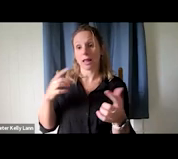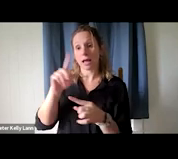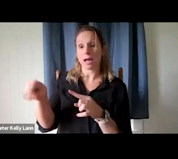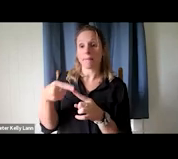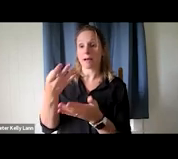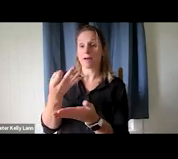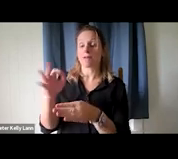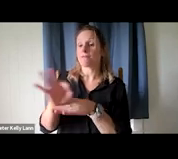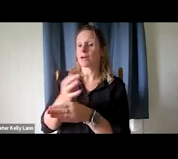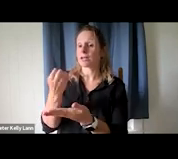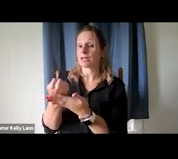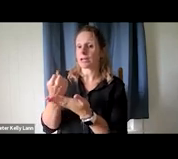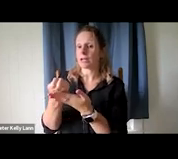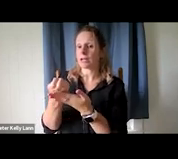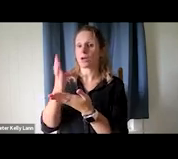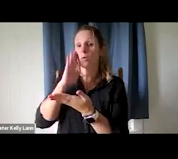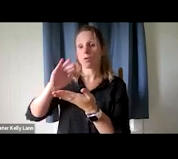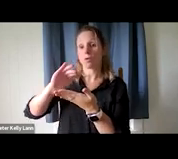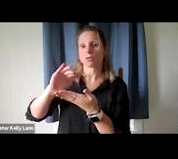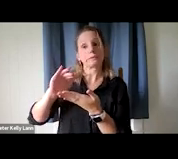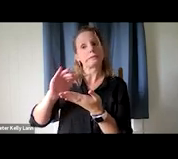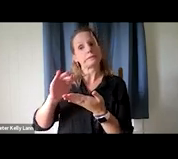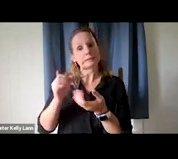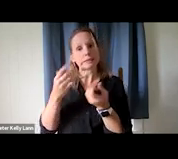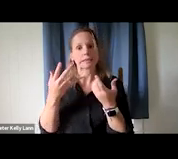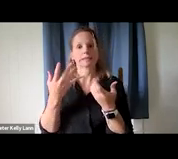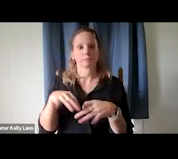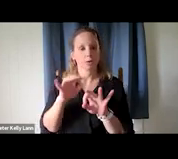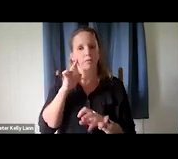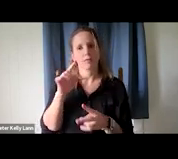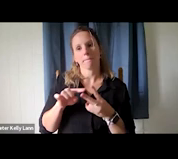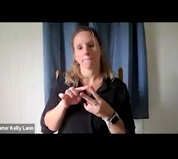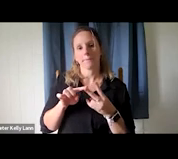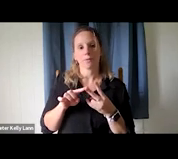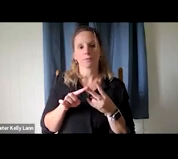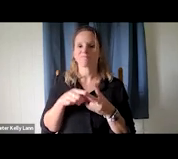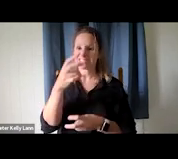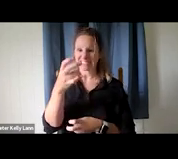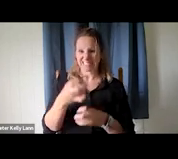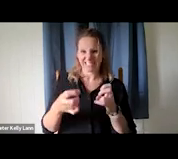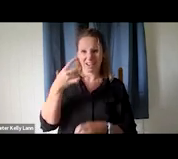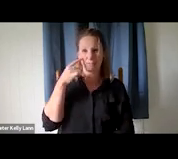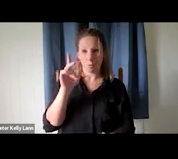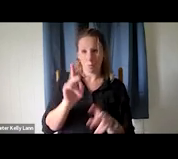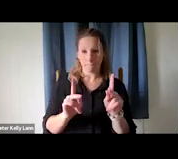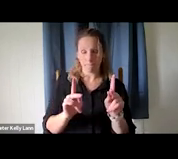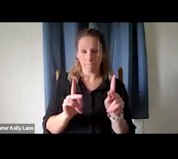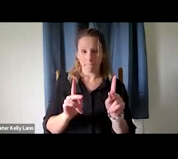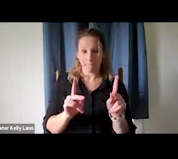Así que sopesamos mucho ambas cosas. Lo difícil para los adjudicadores y para ustedes